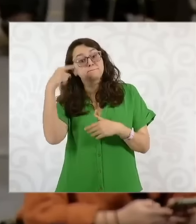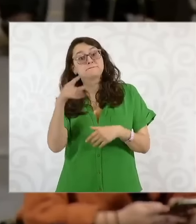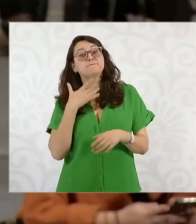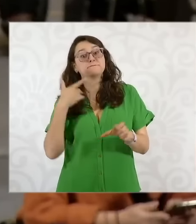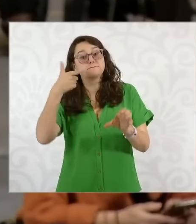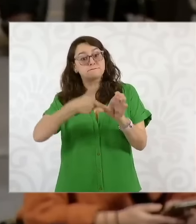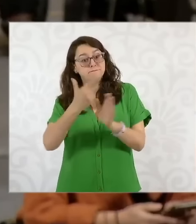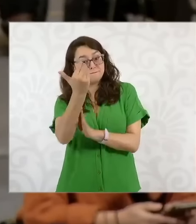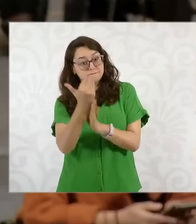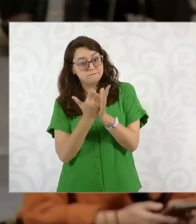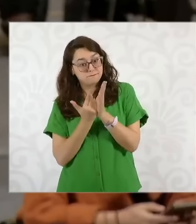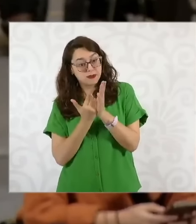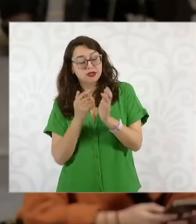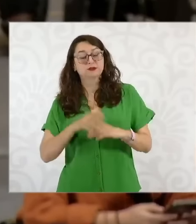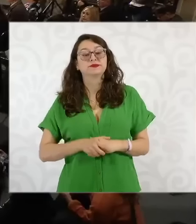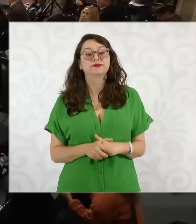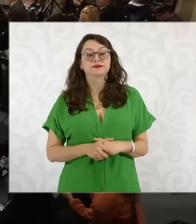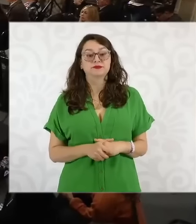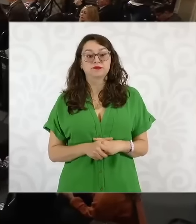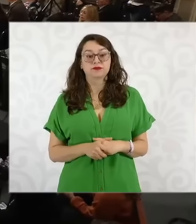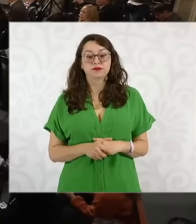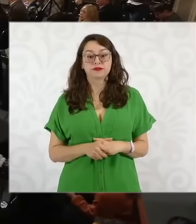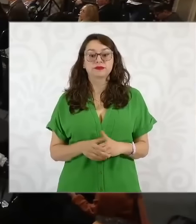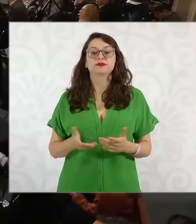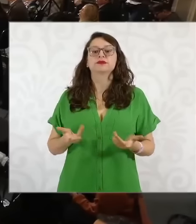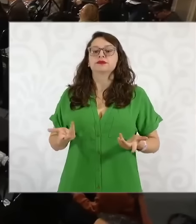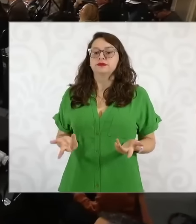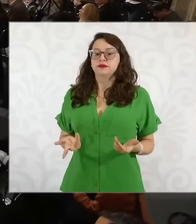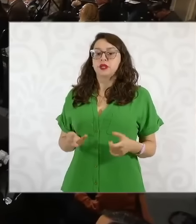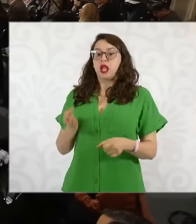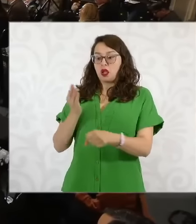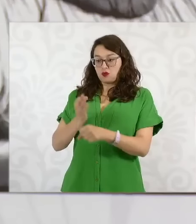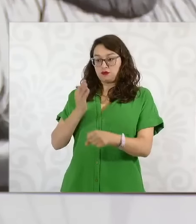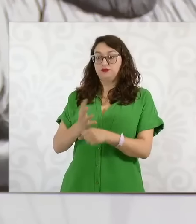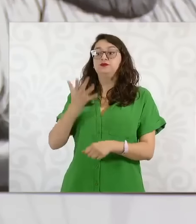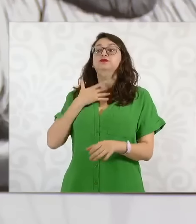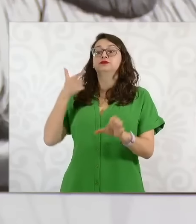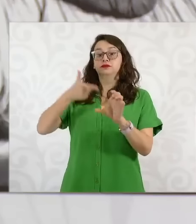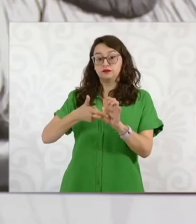de los combustibles de las gasolinas. Bueno, en este momento la gasolina Magna está en 24 pesos.